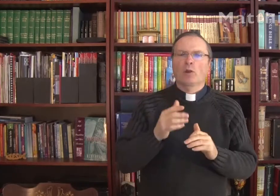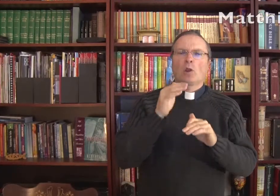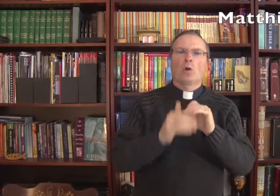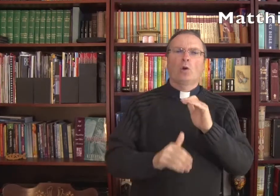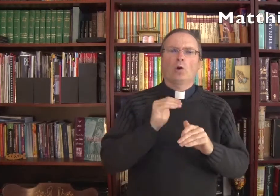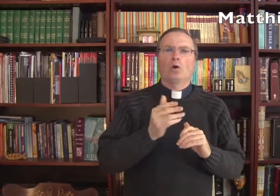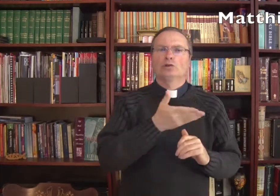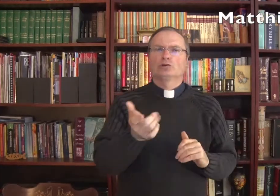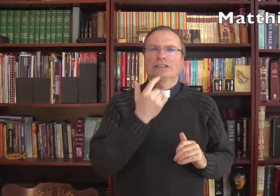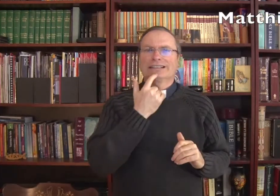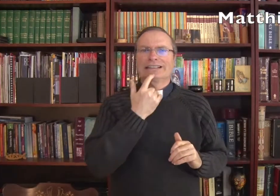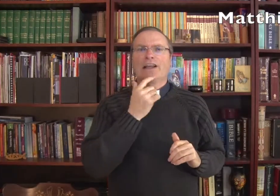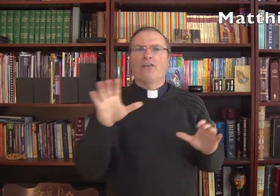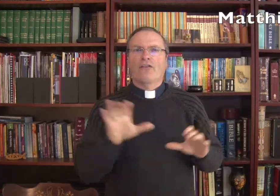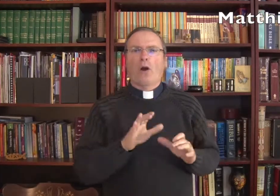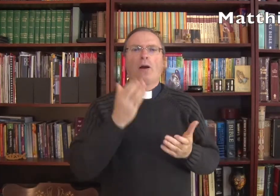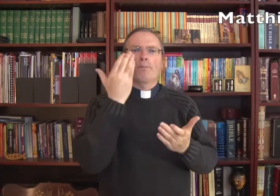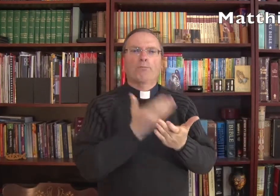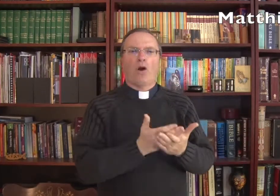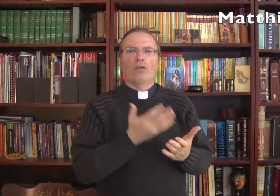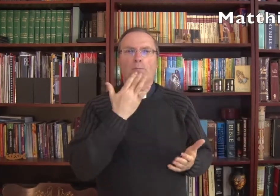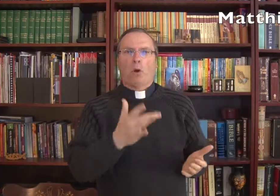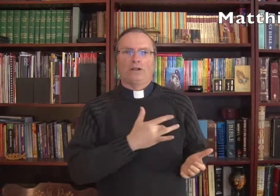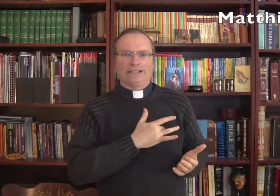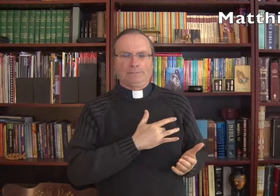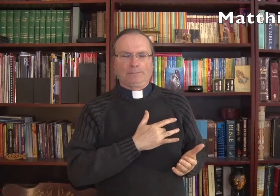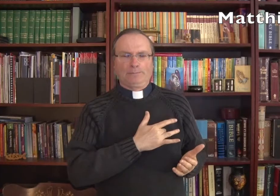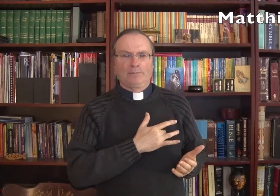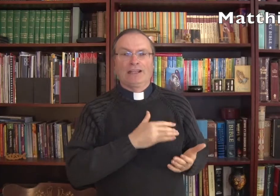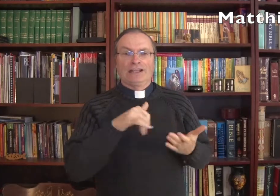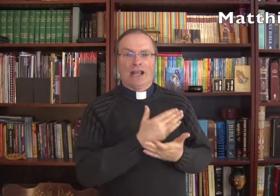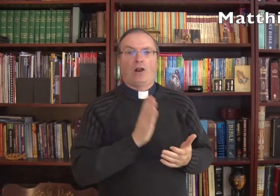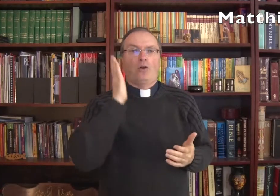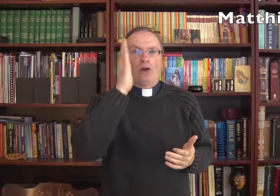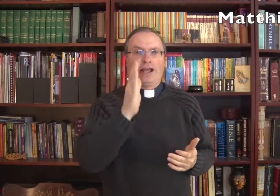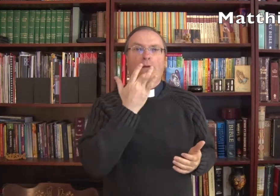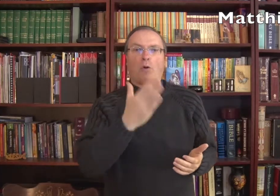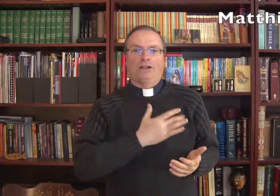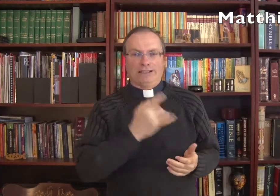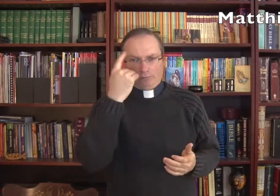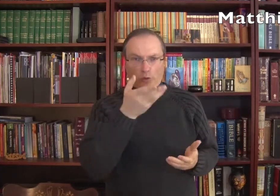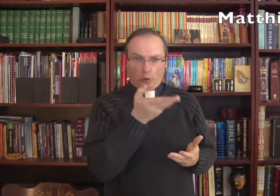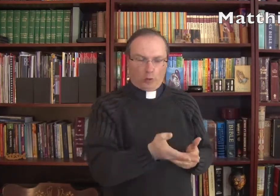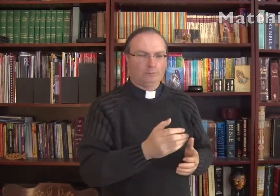Heureux ceux qui font preuve de bonté, car on aura de la bonté pour eux!